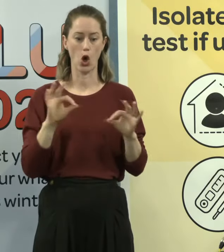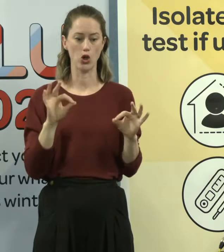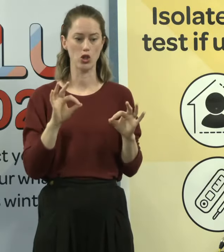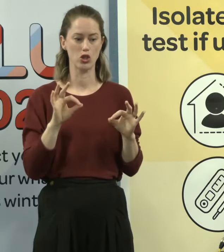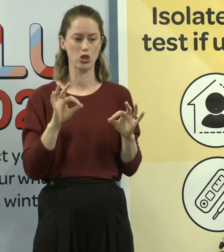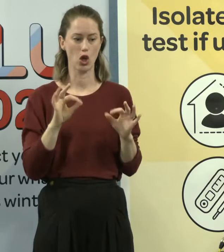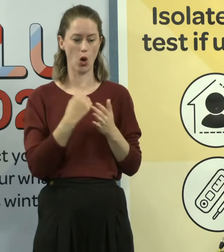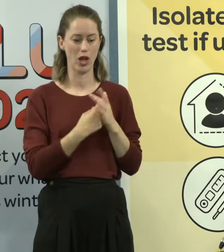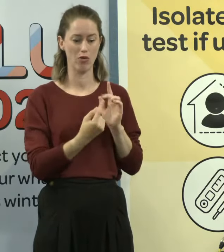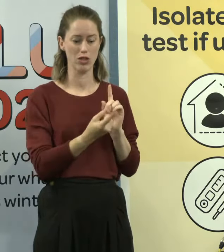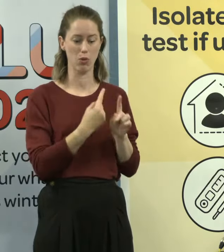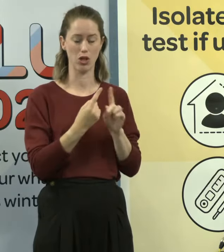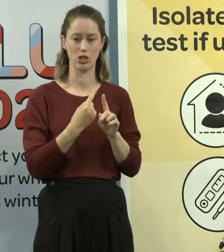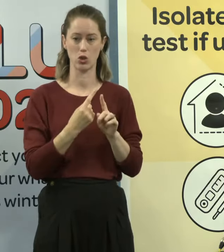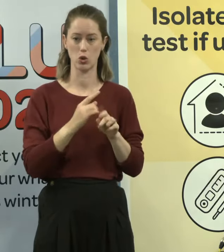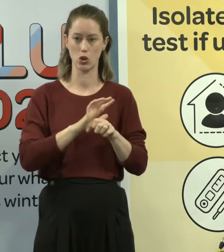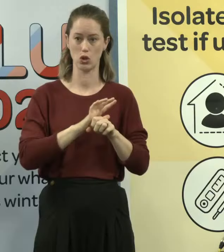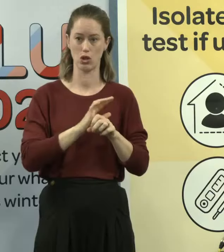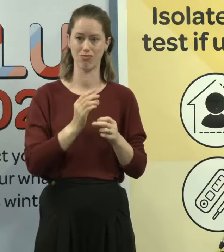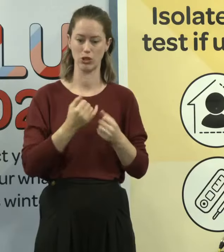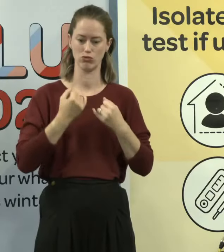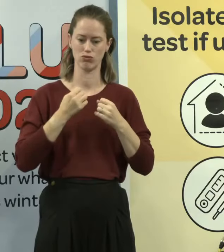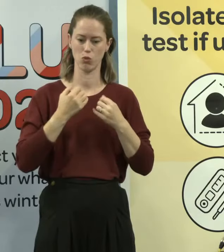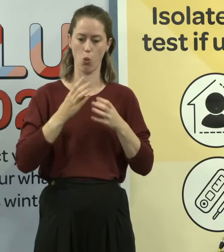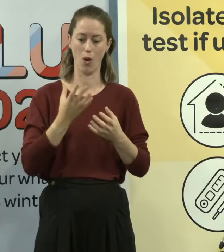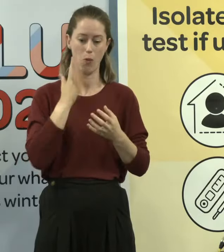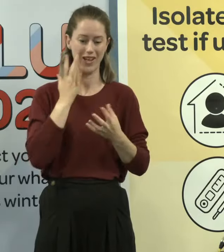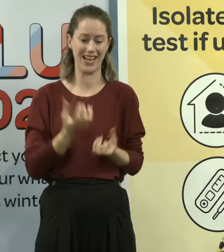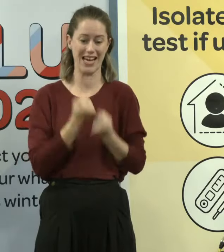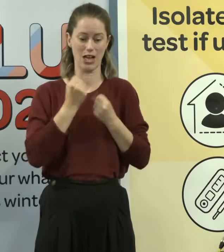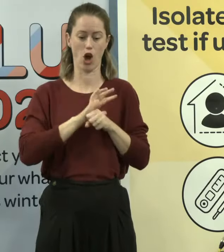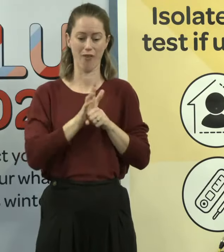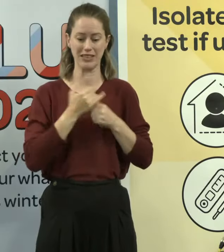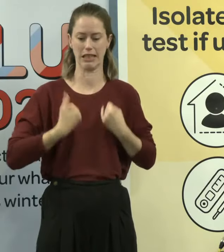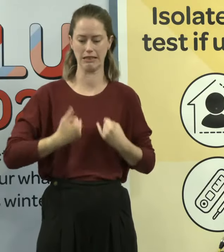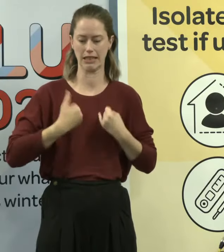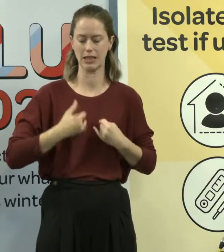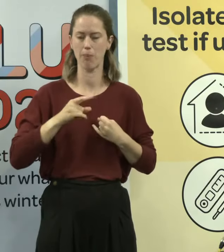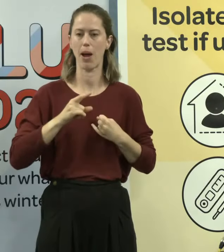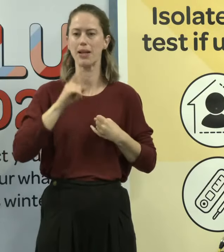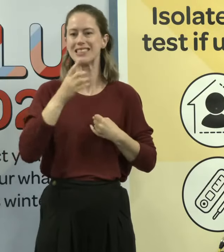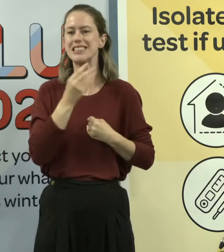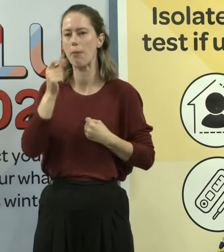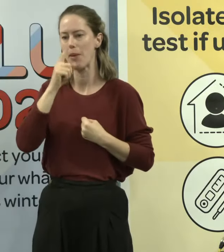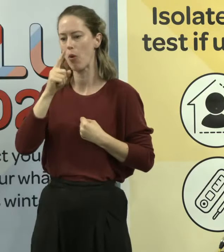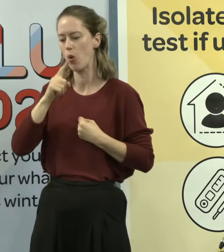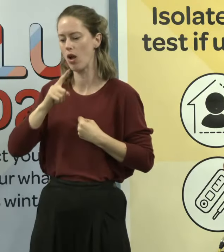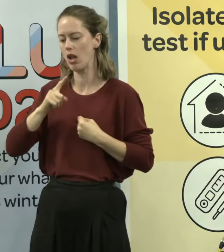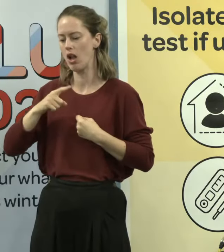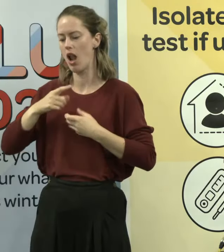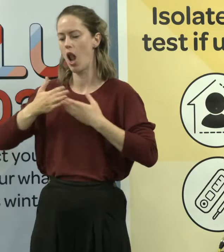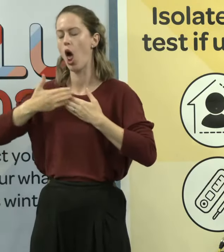hauora ake rängai me te momo whakautu hauora. Me huri ano